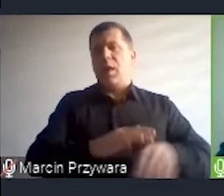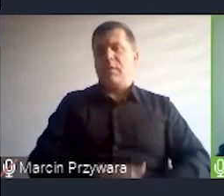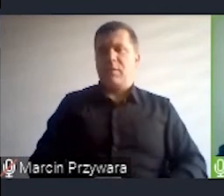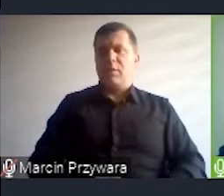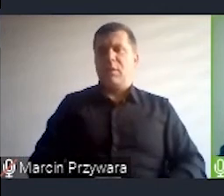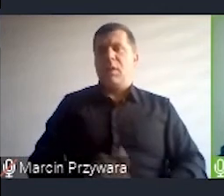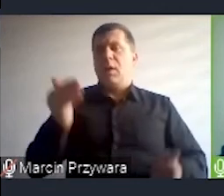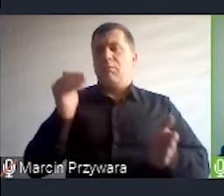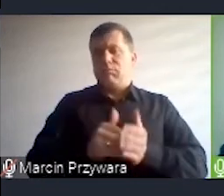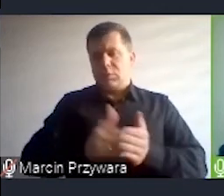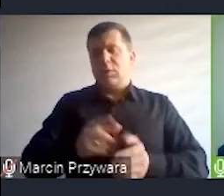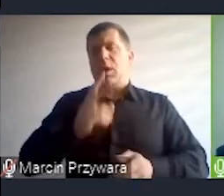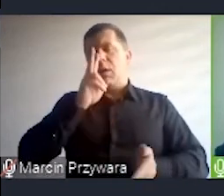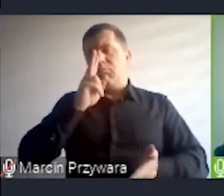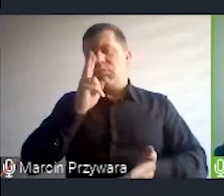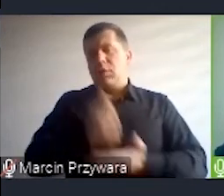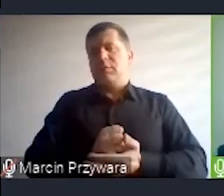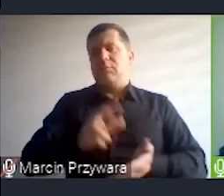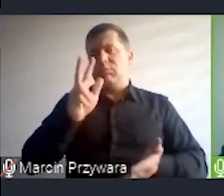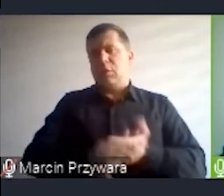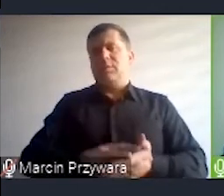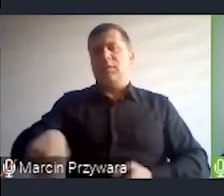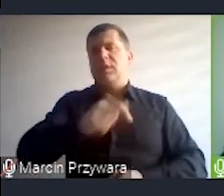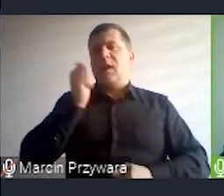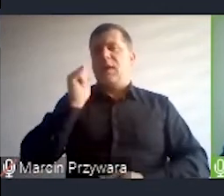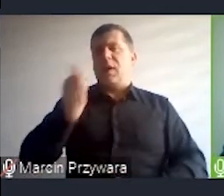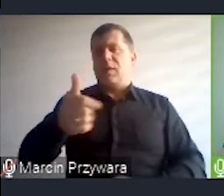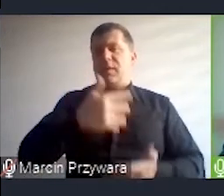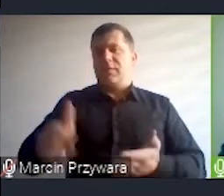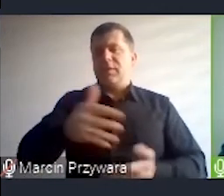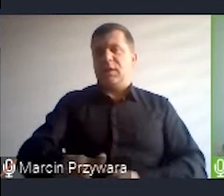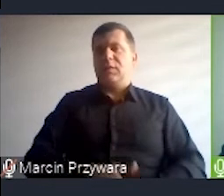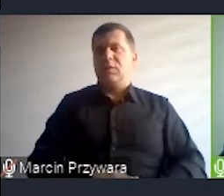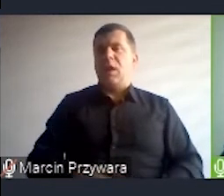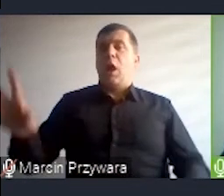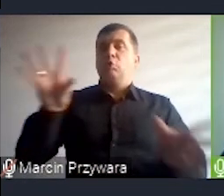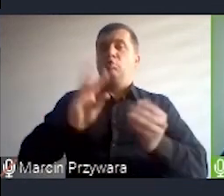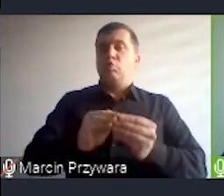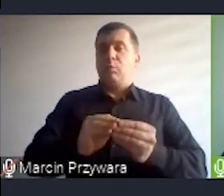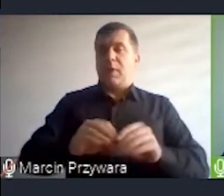żeby potwierdzić kwalifikowalność wydatku, a suma tych wszystkich rat,